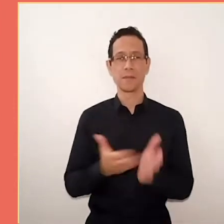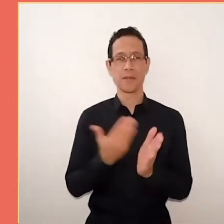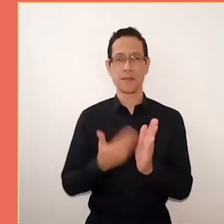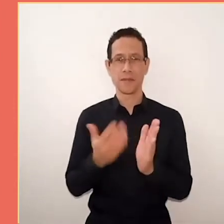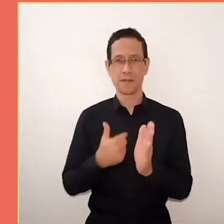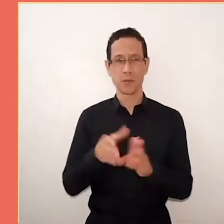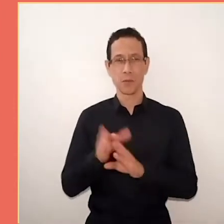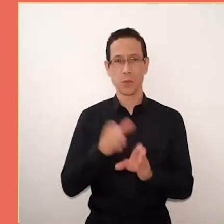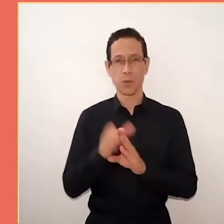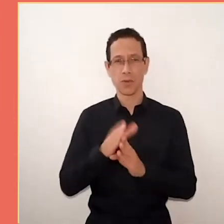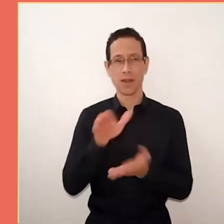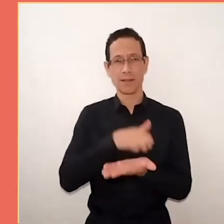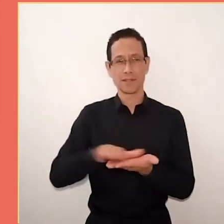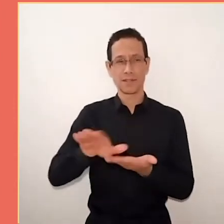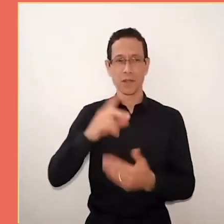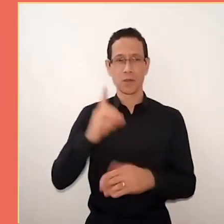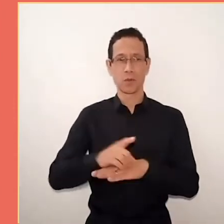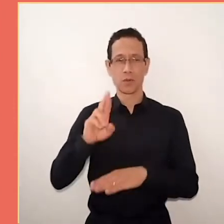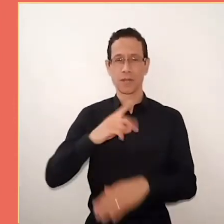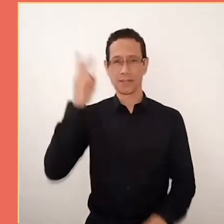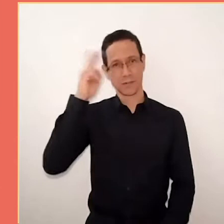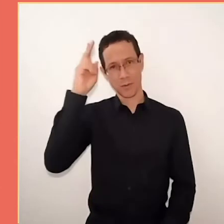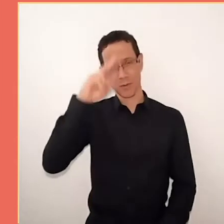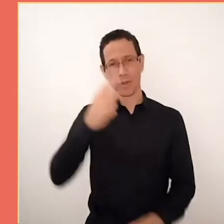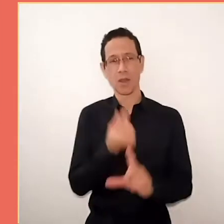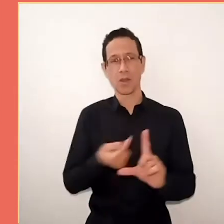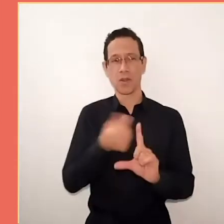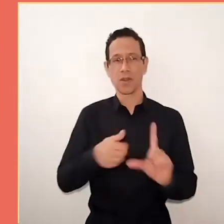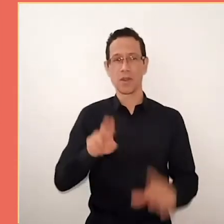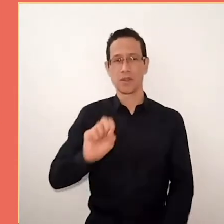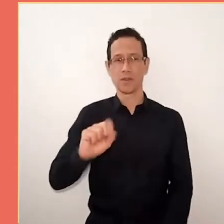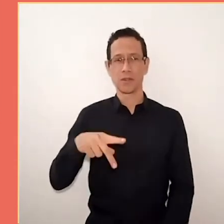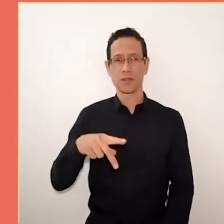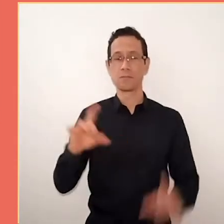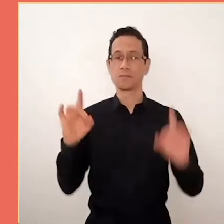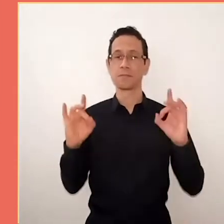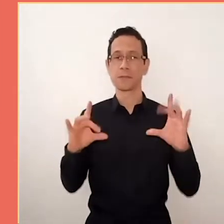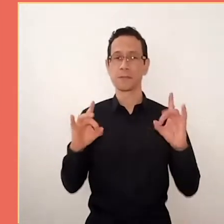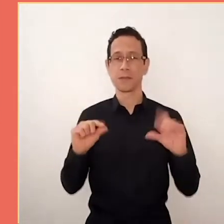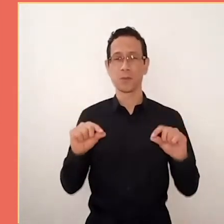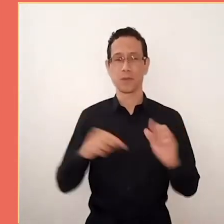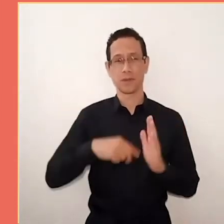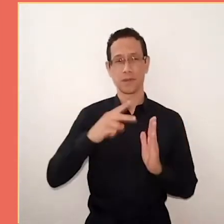doutora em História Econômica pela USP, e especialista em Literatura Infantil e Juvenil